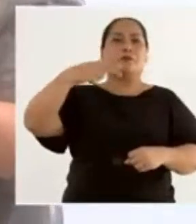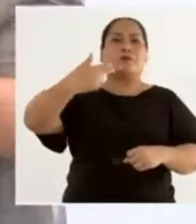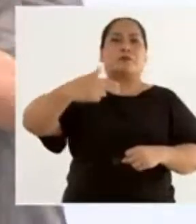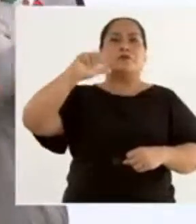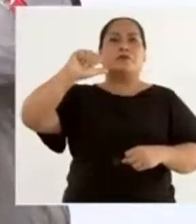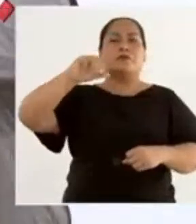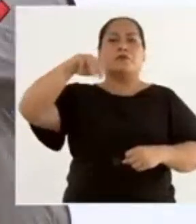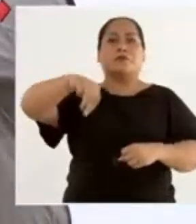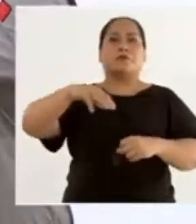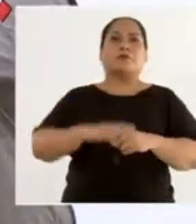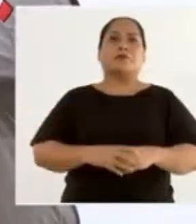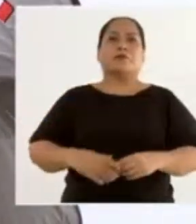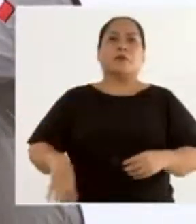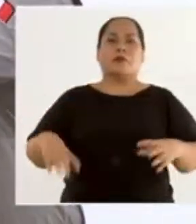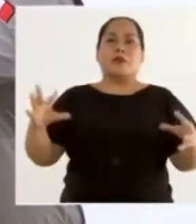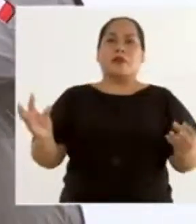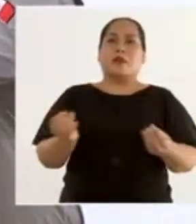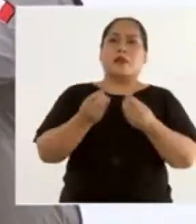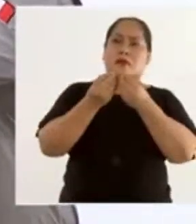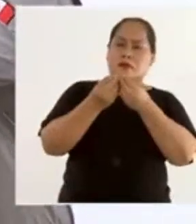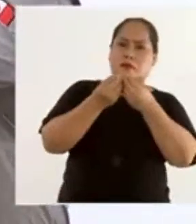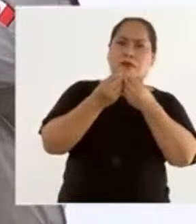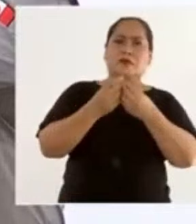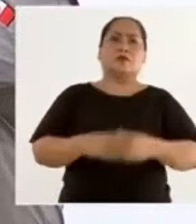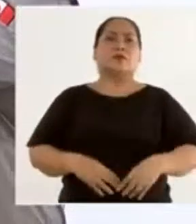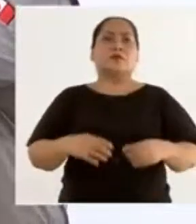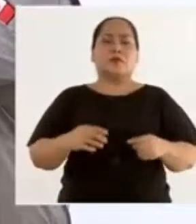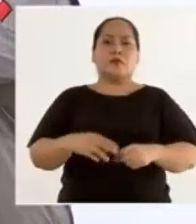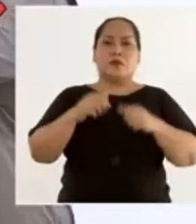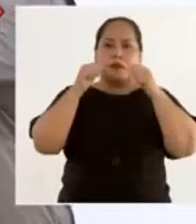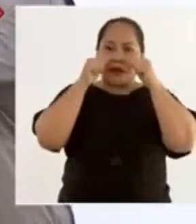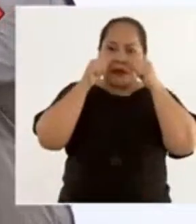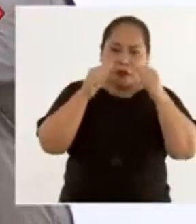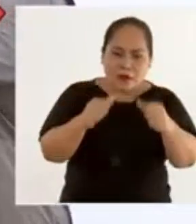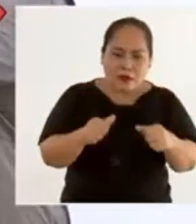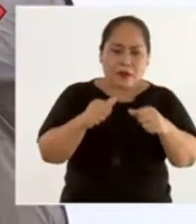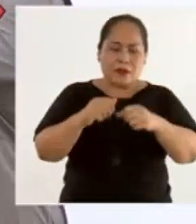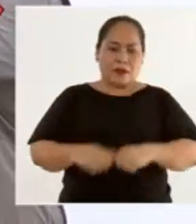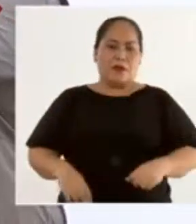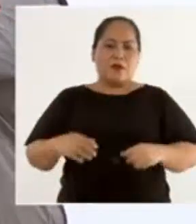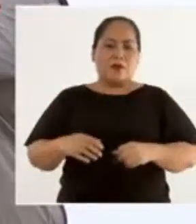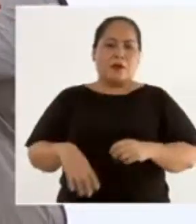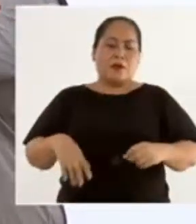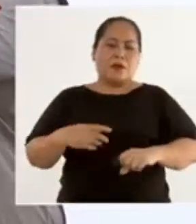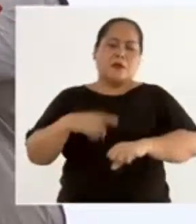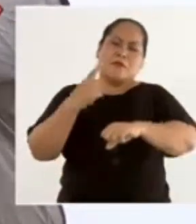Aquí donde se atienden los casos más complejos, donde convergen pacientes de las ocho regiones